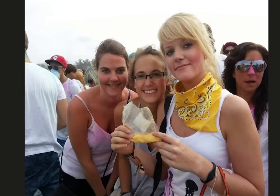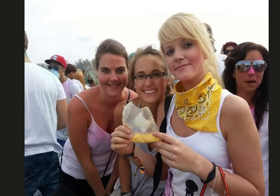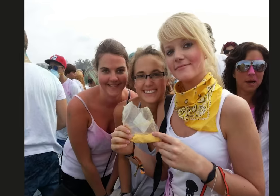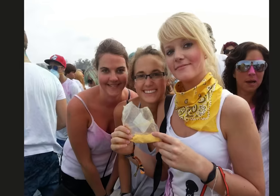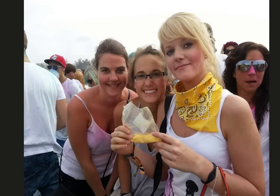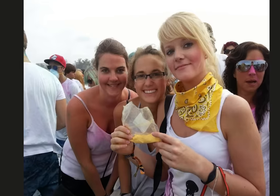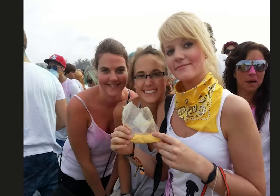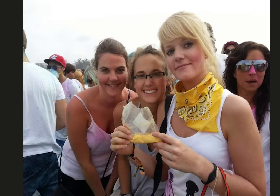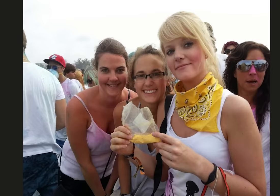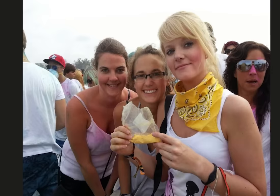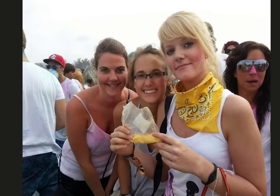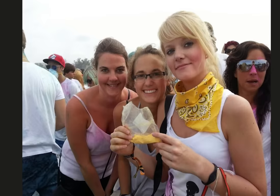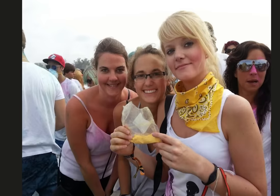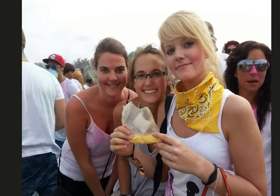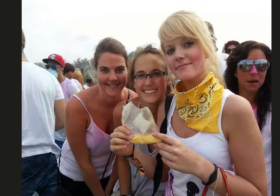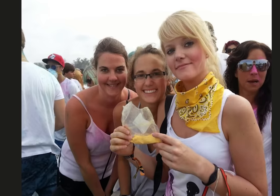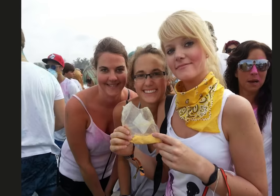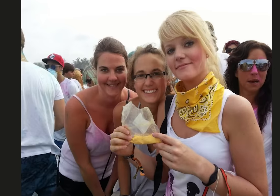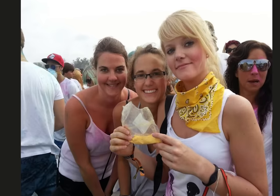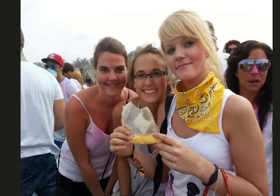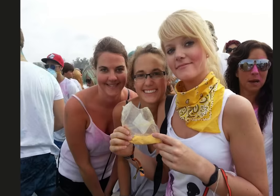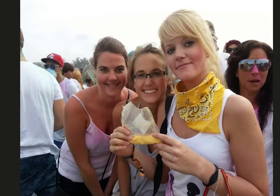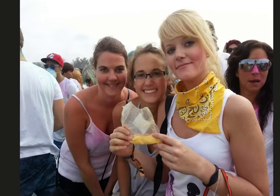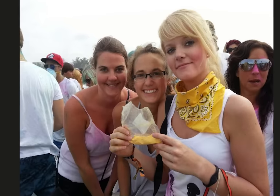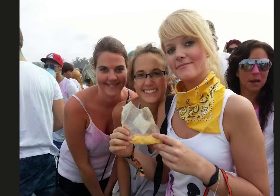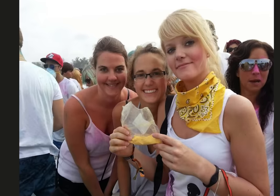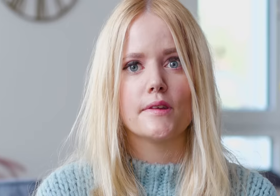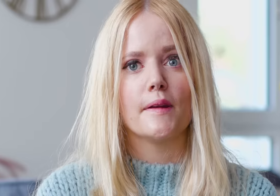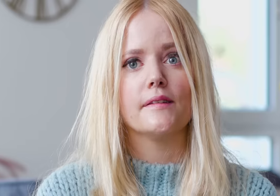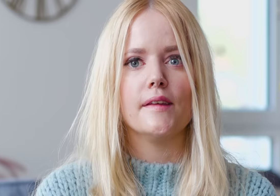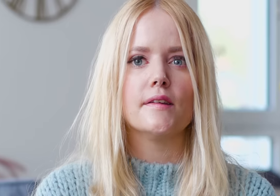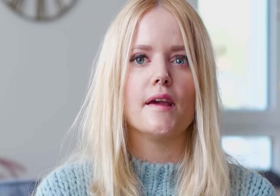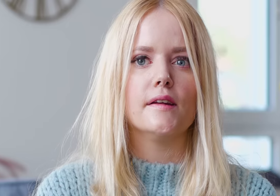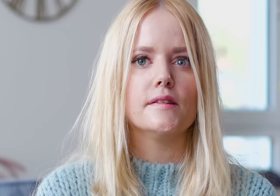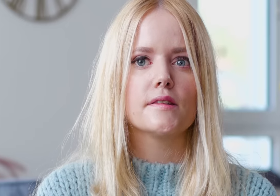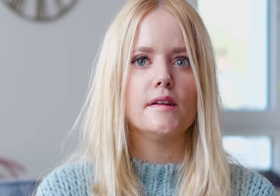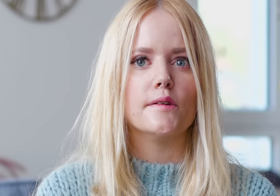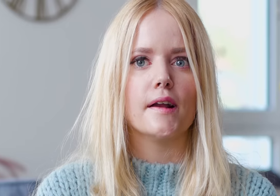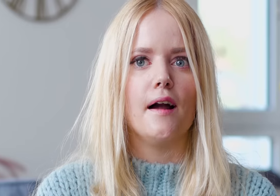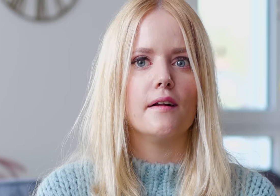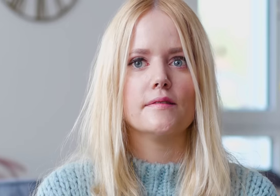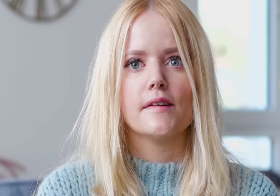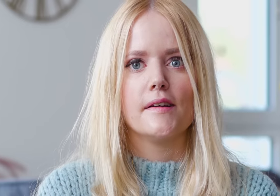Wirklich, ich hab Fußball gespielt, mich mit Freunden getroffen, ich bin gerne ins Kino gegangen.